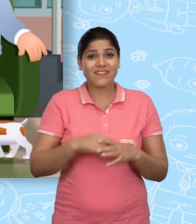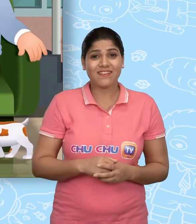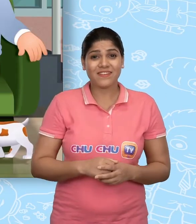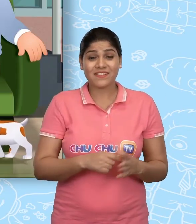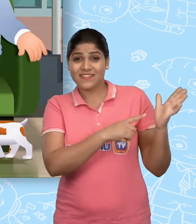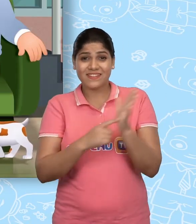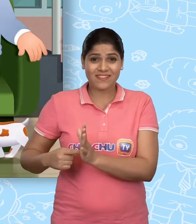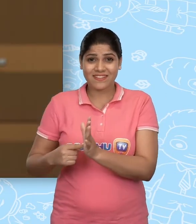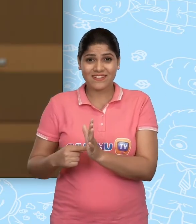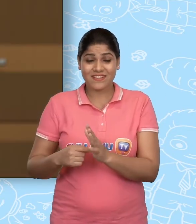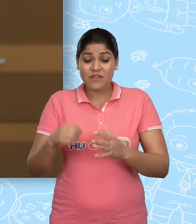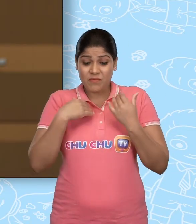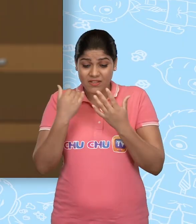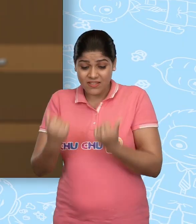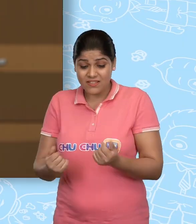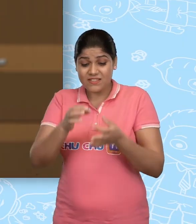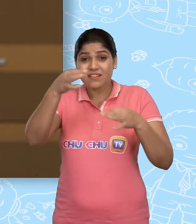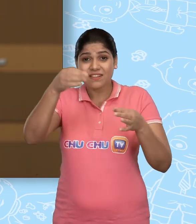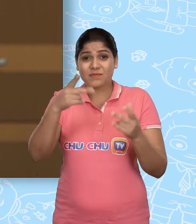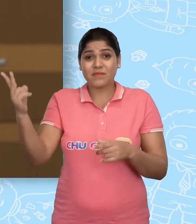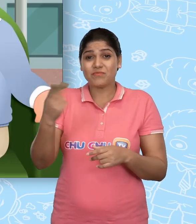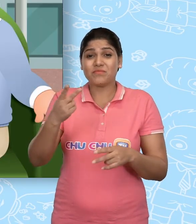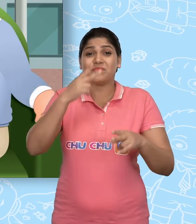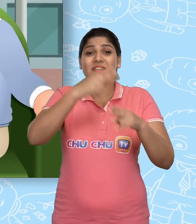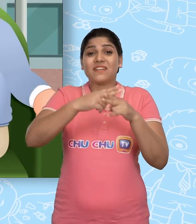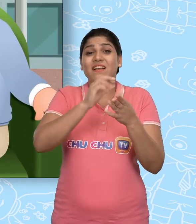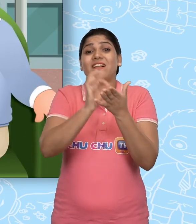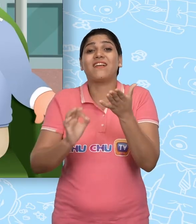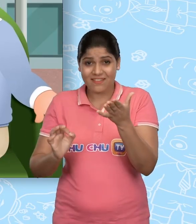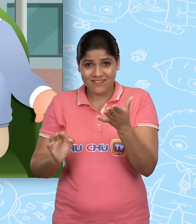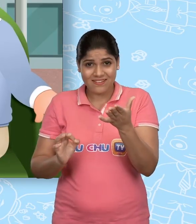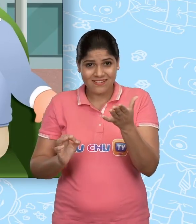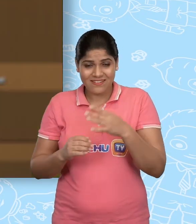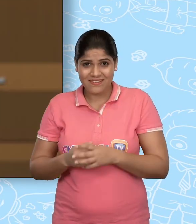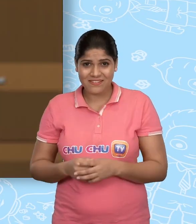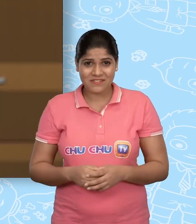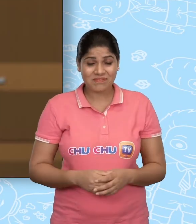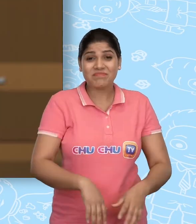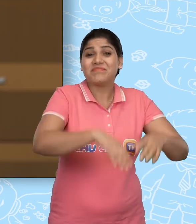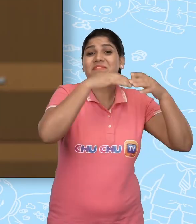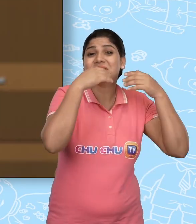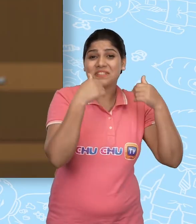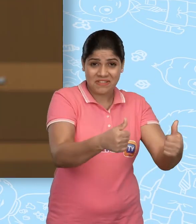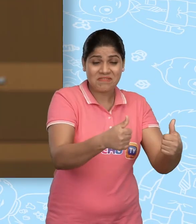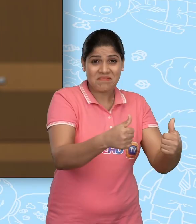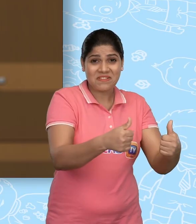माँ! पिता जी देखिये! मैने इस कागज पे आप दोनो के नाम लिखे हैं।